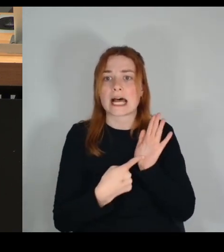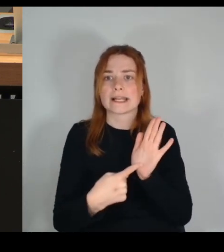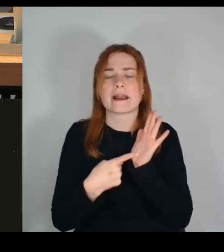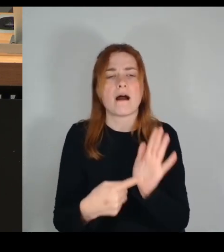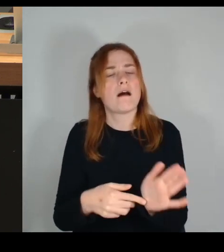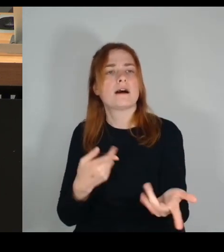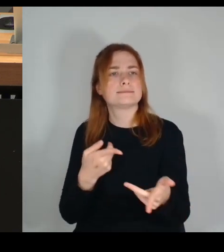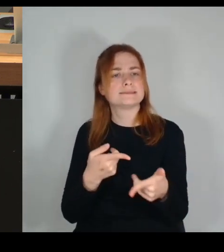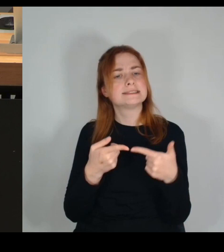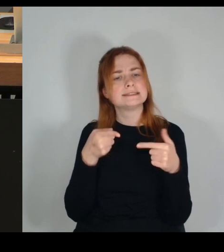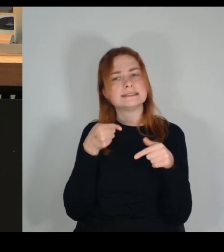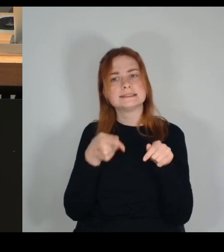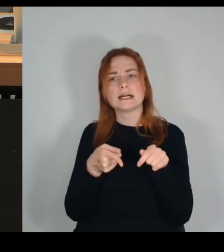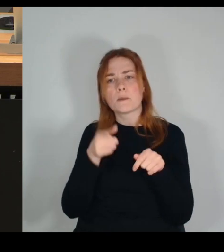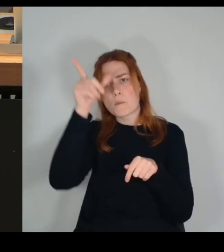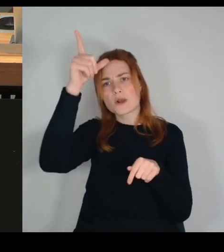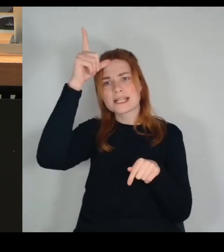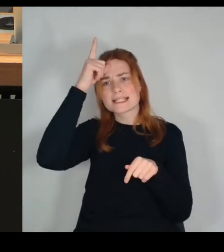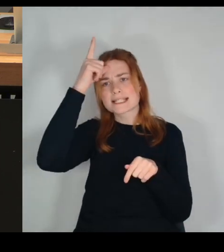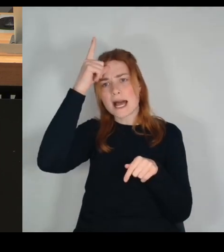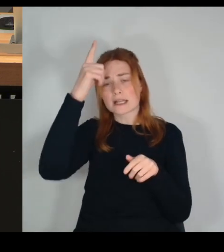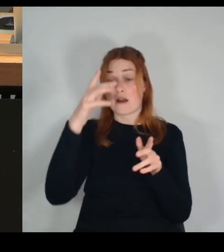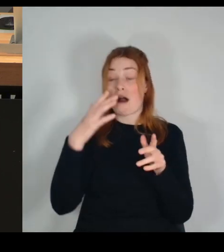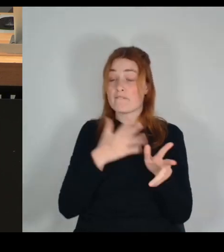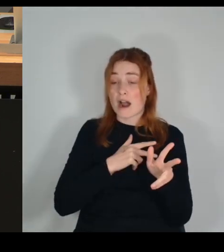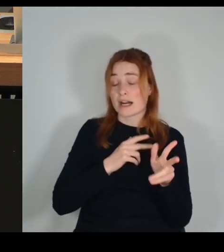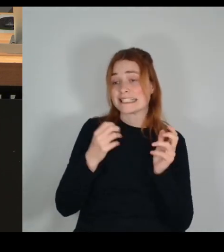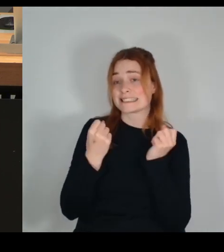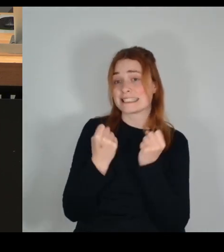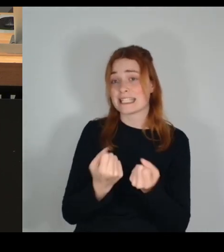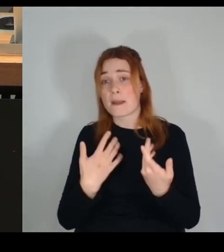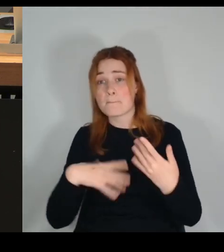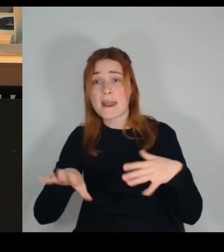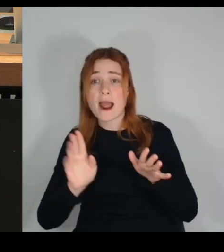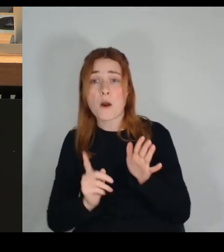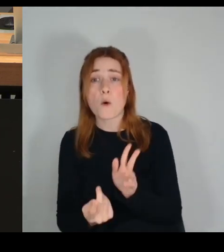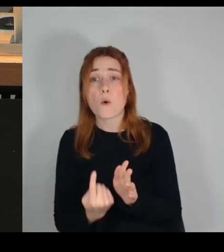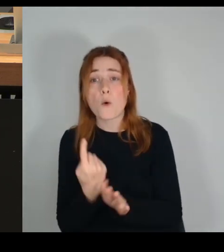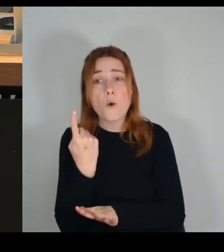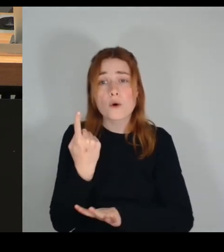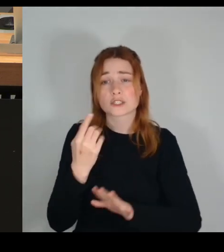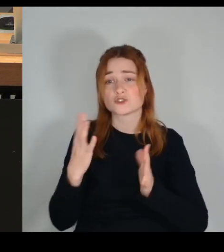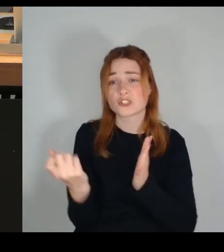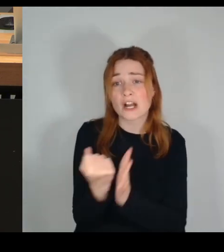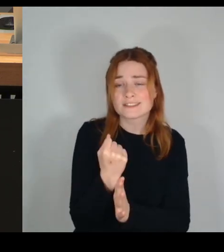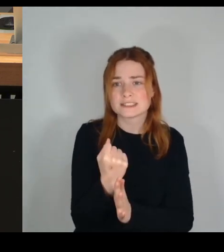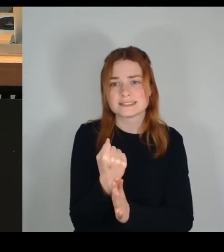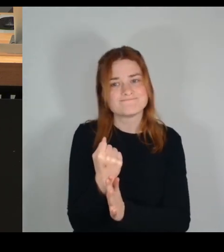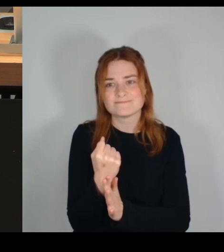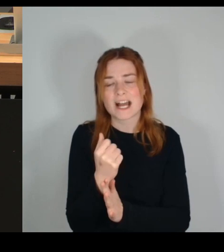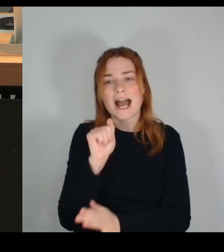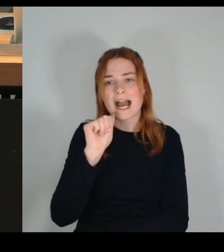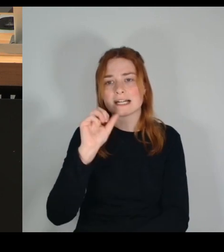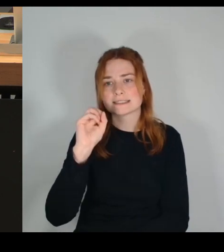sondern wir sollten das ASOG lieber nur für die Instrumente ändern, von denen wir uns tatsächlich etwas versprechen, die uns